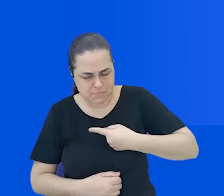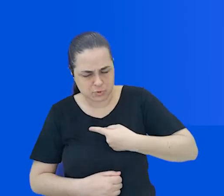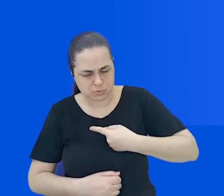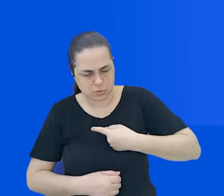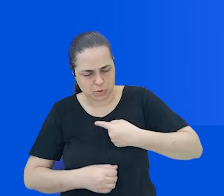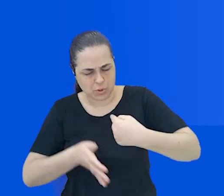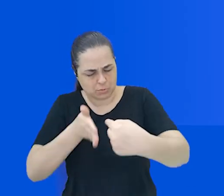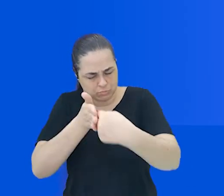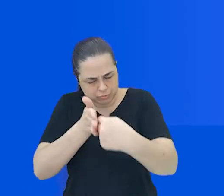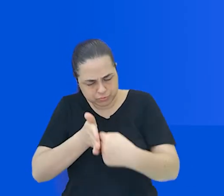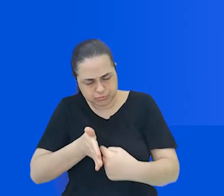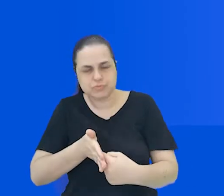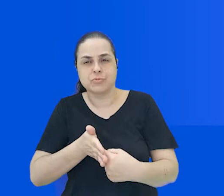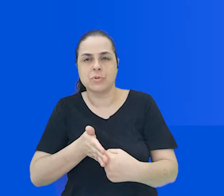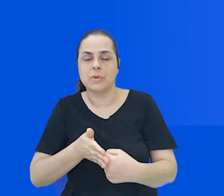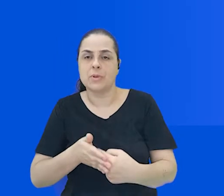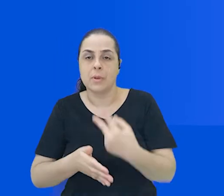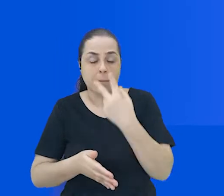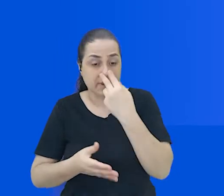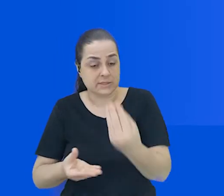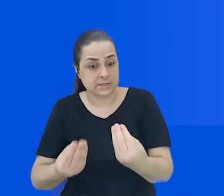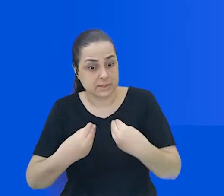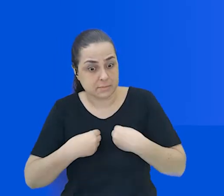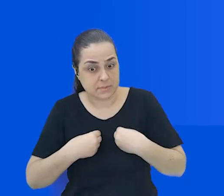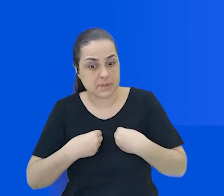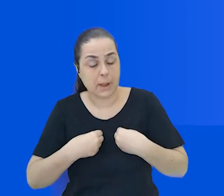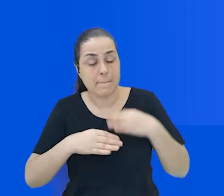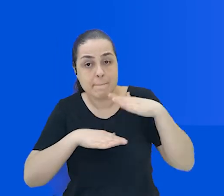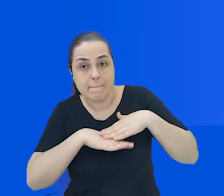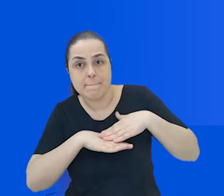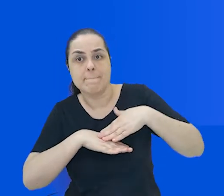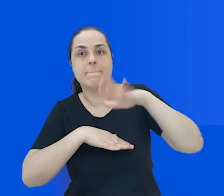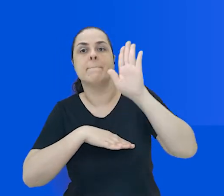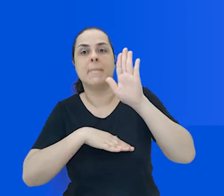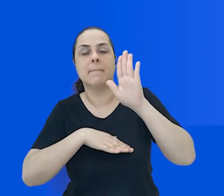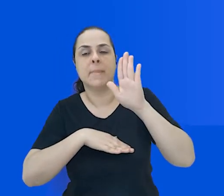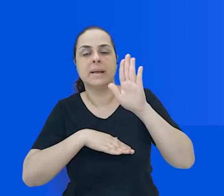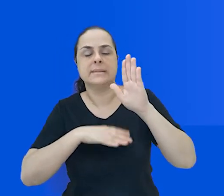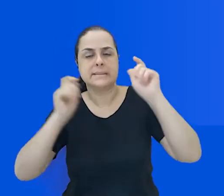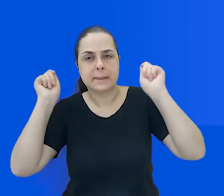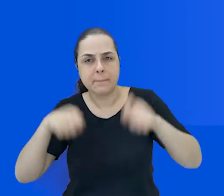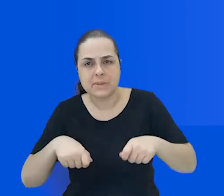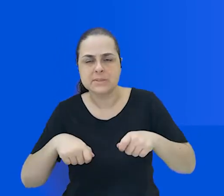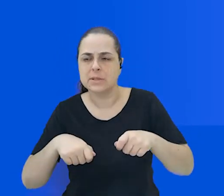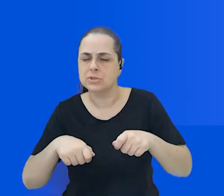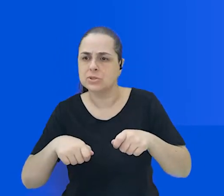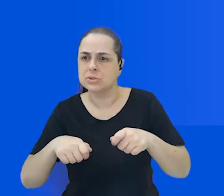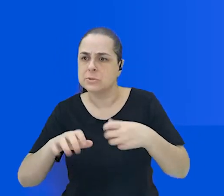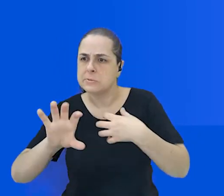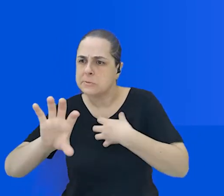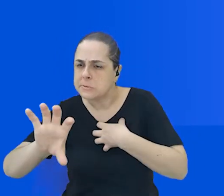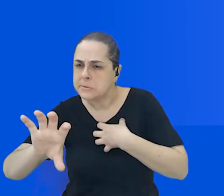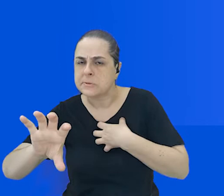mais, vamos dizer, tíquetes de passagem eu tenho para navegar no mundo do outro. Se eu